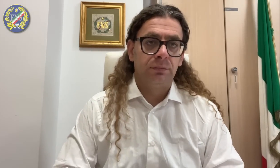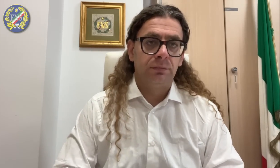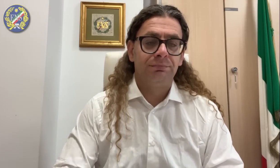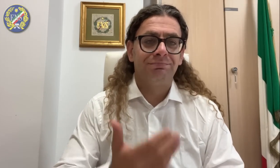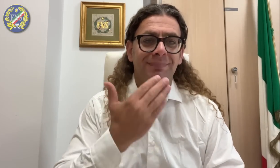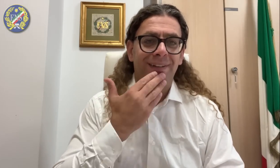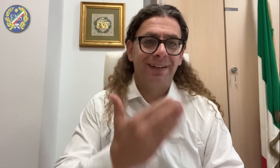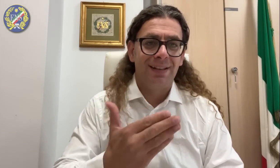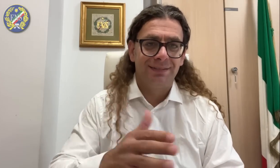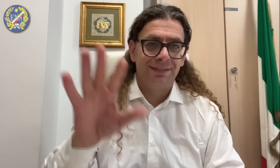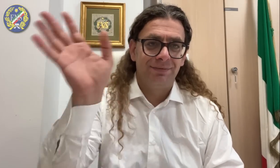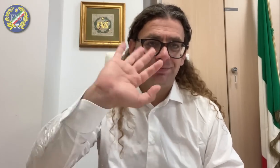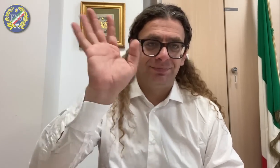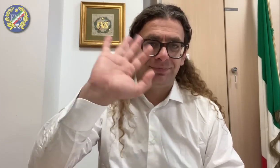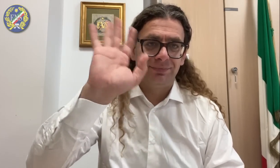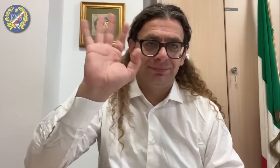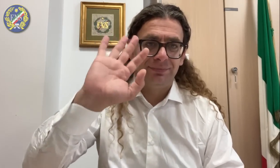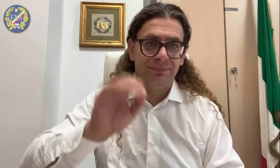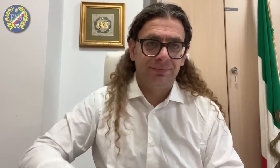Grazie! Un saluto.